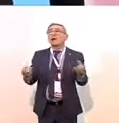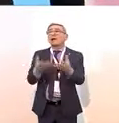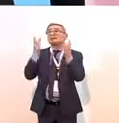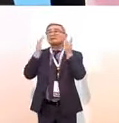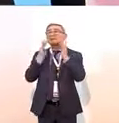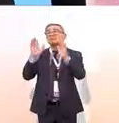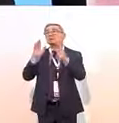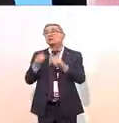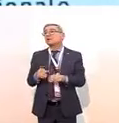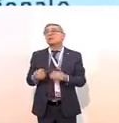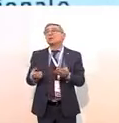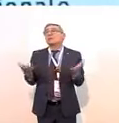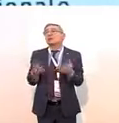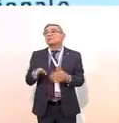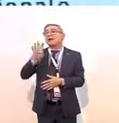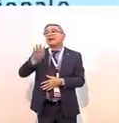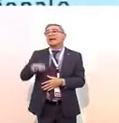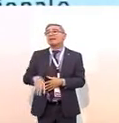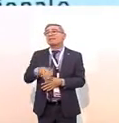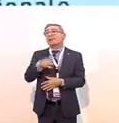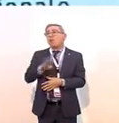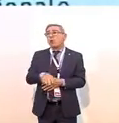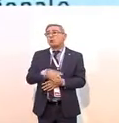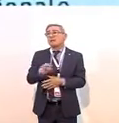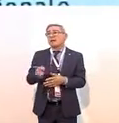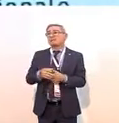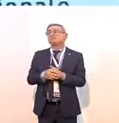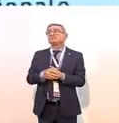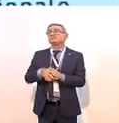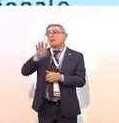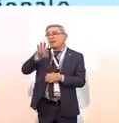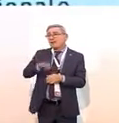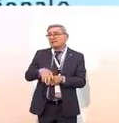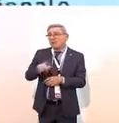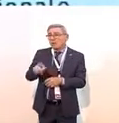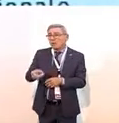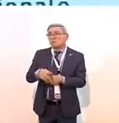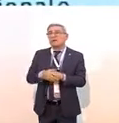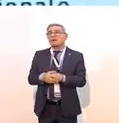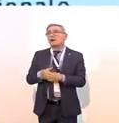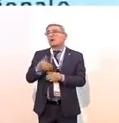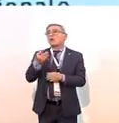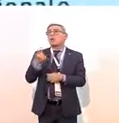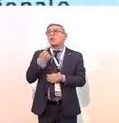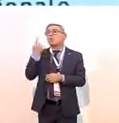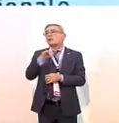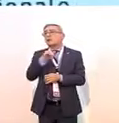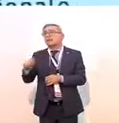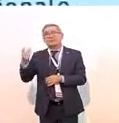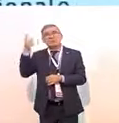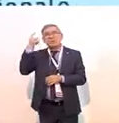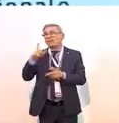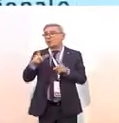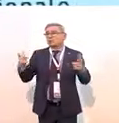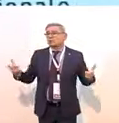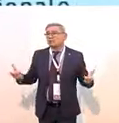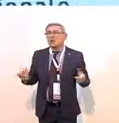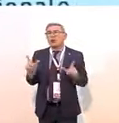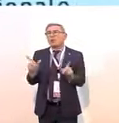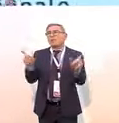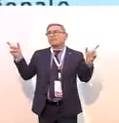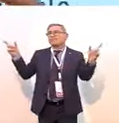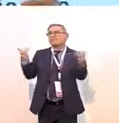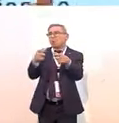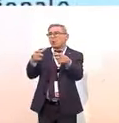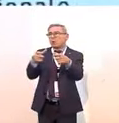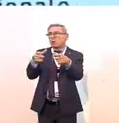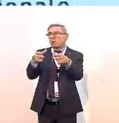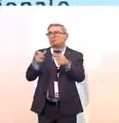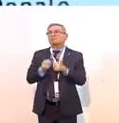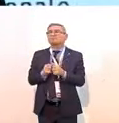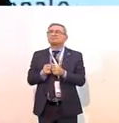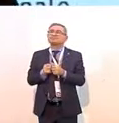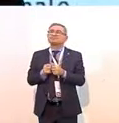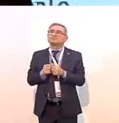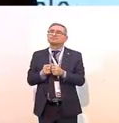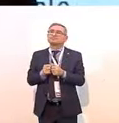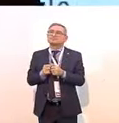che in Catalogna, in quell’anno e mezzo di mancato governo, di paralisi, difficoltà